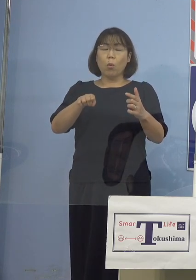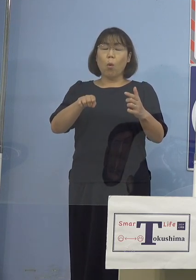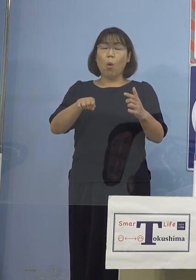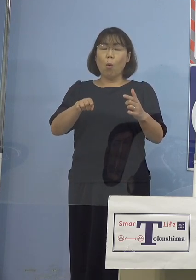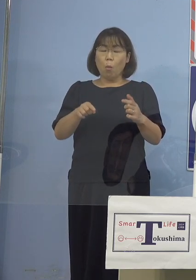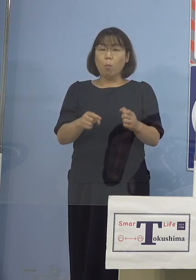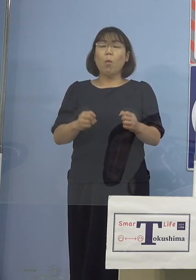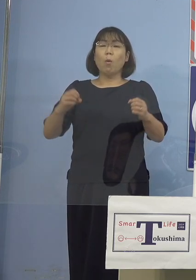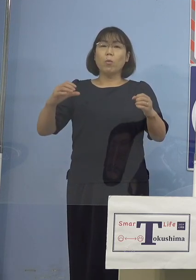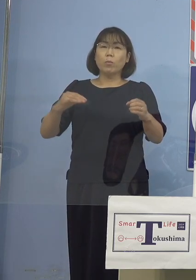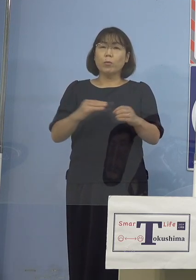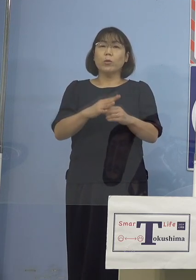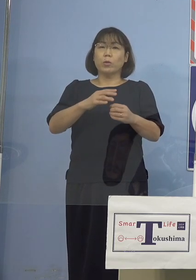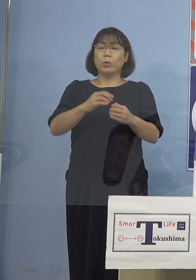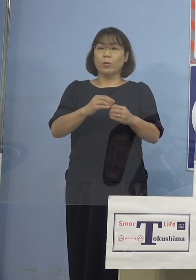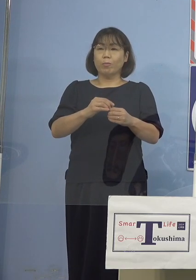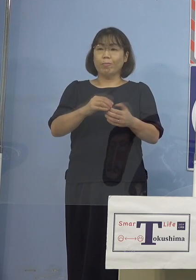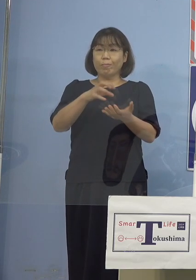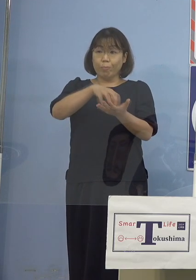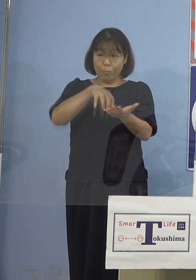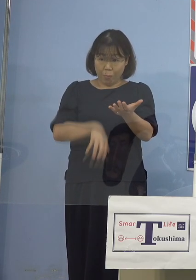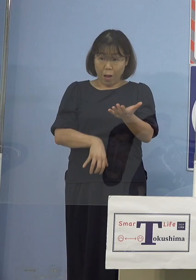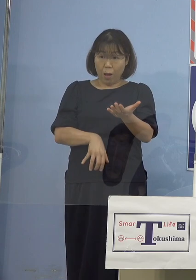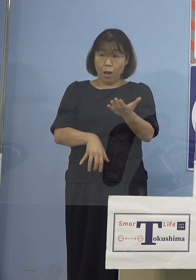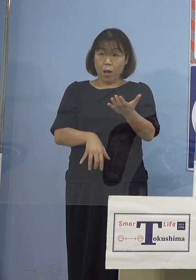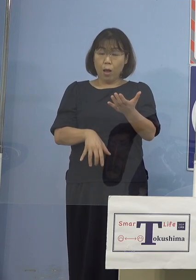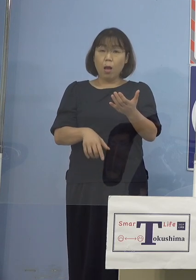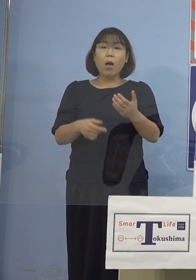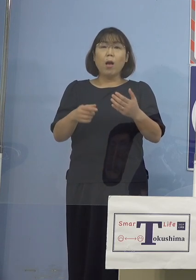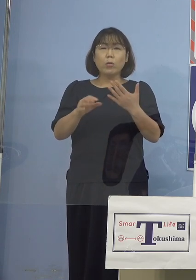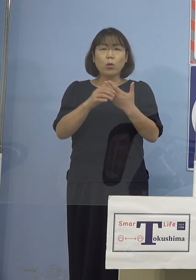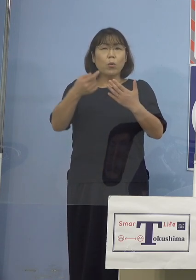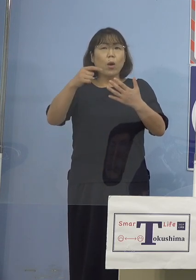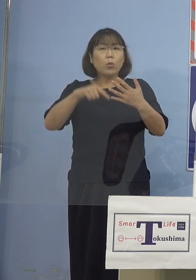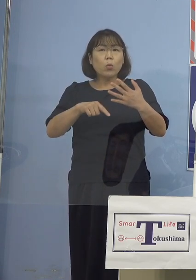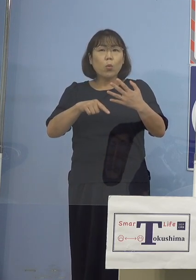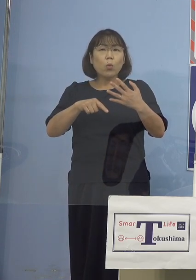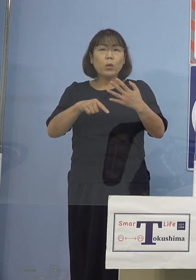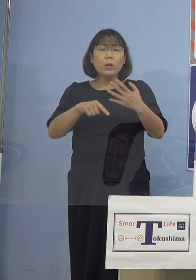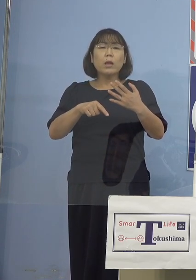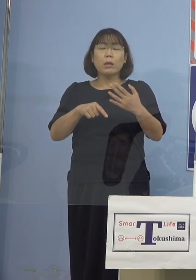その下のランクでは「感染観察・注意」 「感染観察・強化」とかありましたけれど